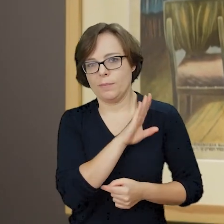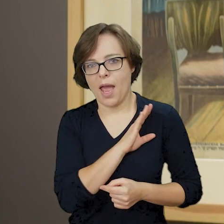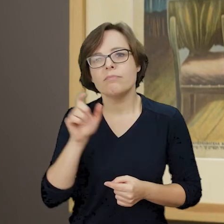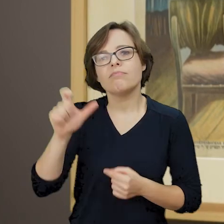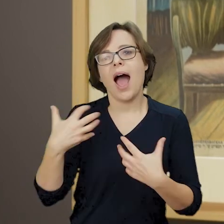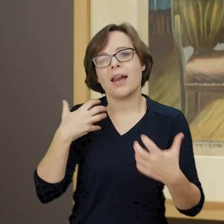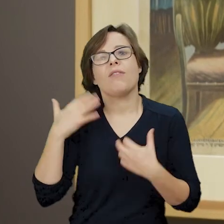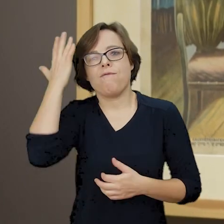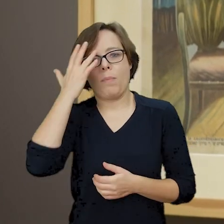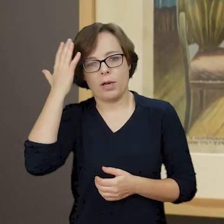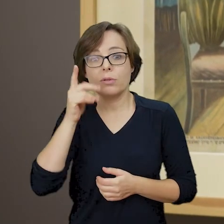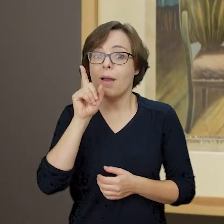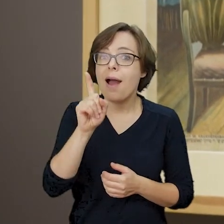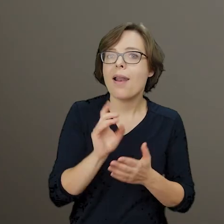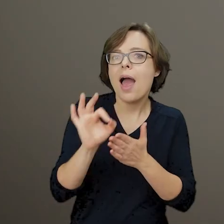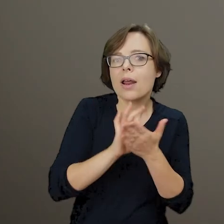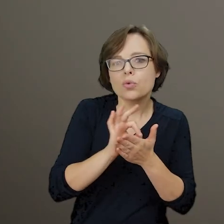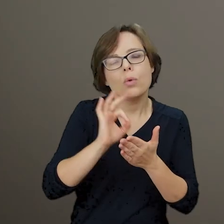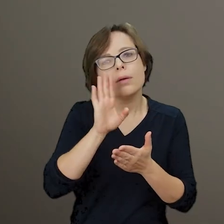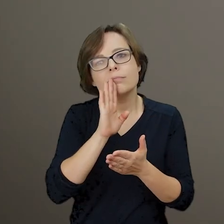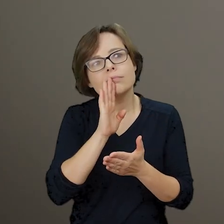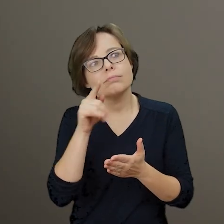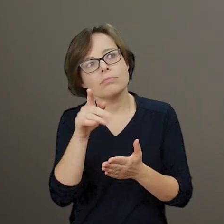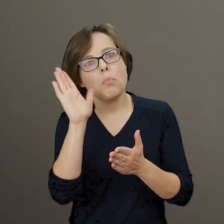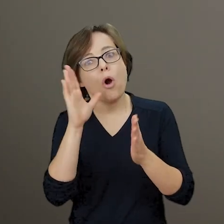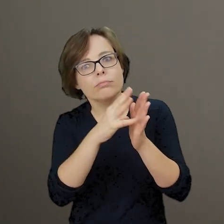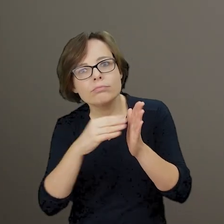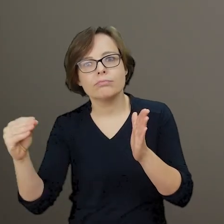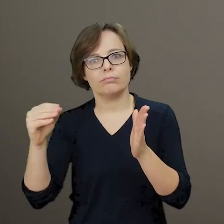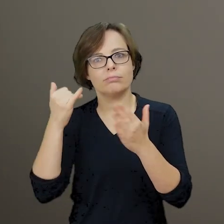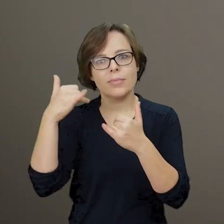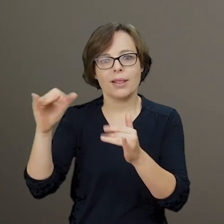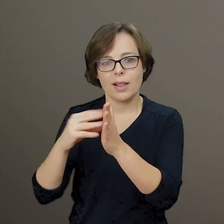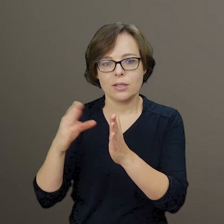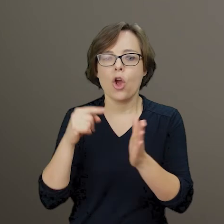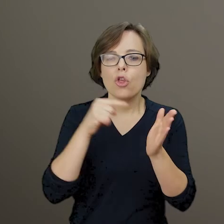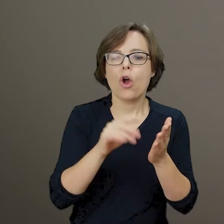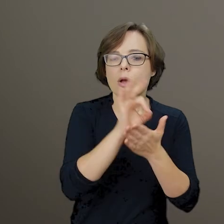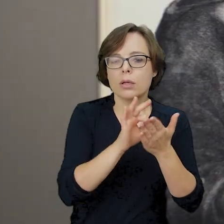Wizerunkiem, który stał się inspiracją dla licznych naśladowców jest litografia Józefa Hilarego Głowackiego.